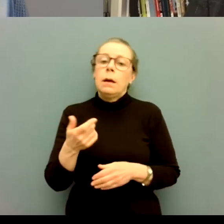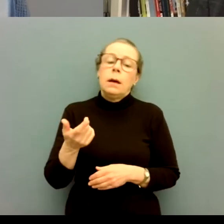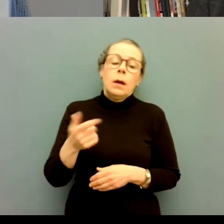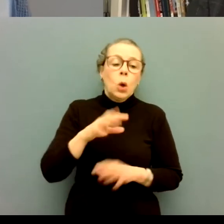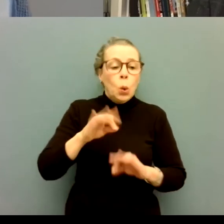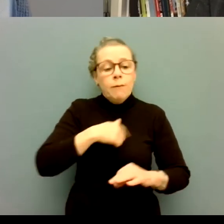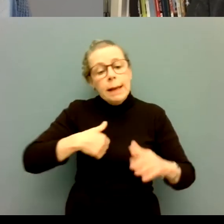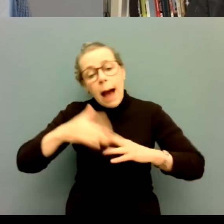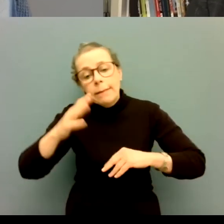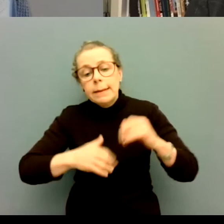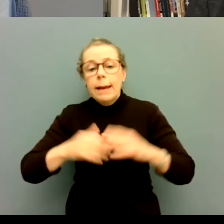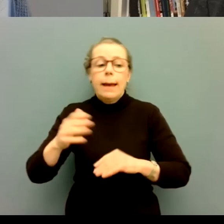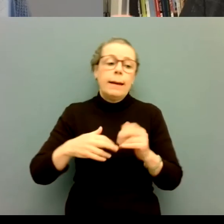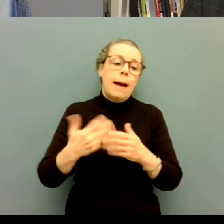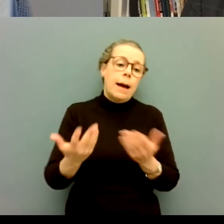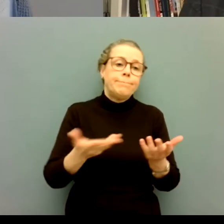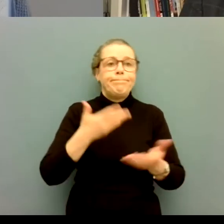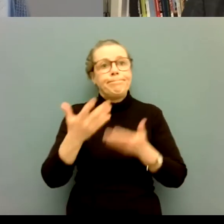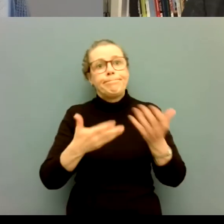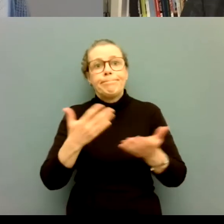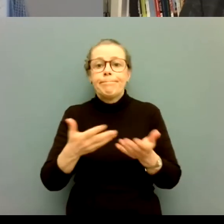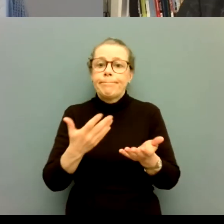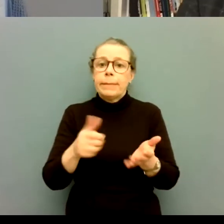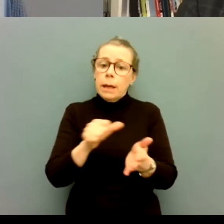vi hanterar elever med särskilda behov.